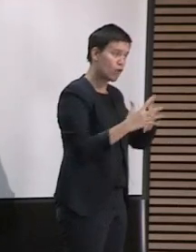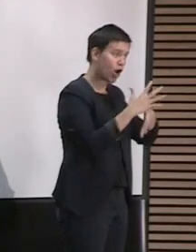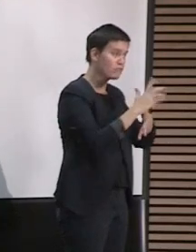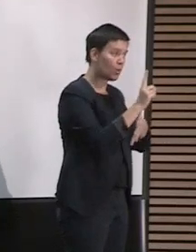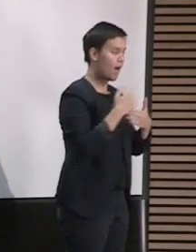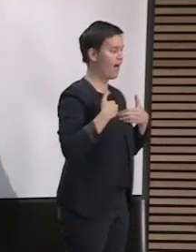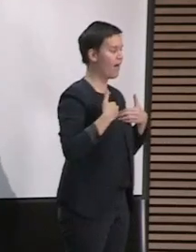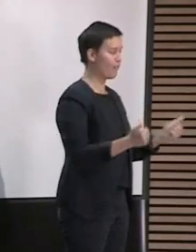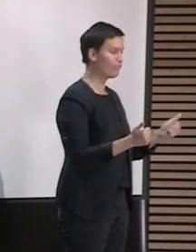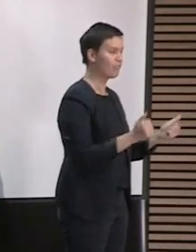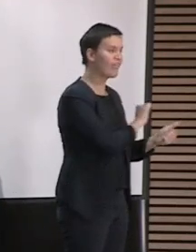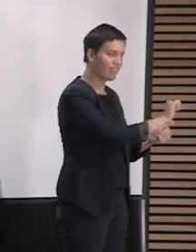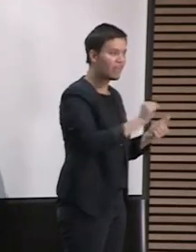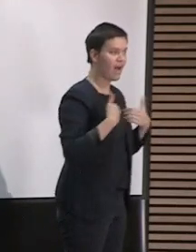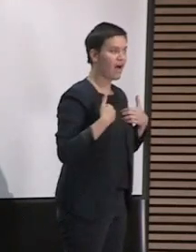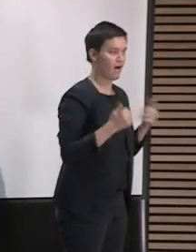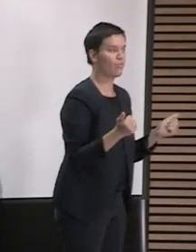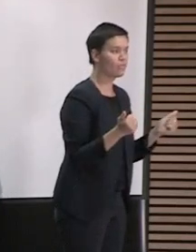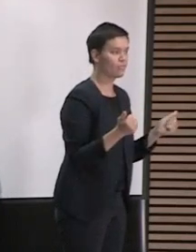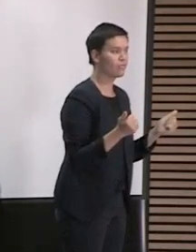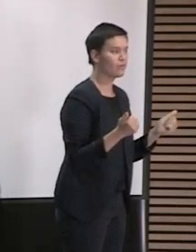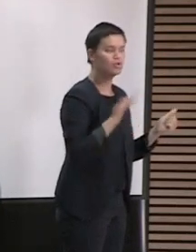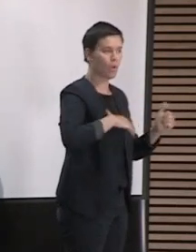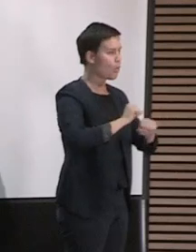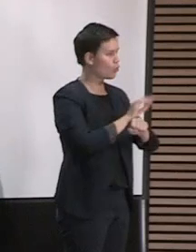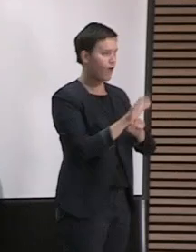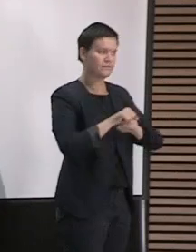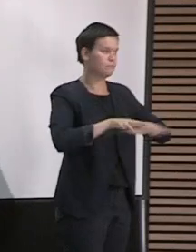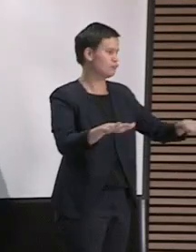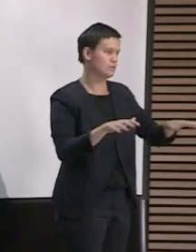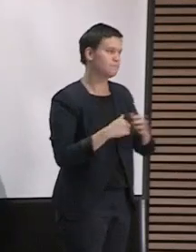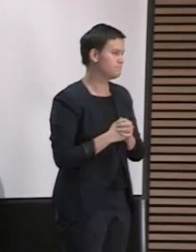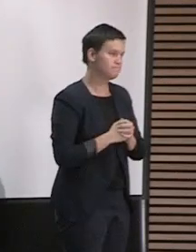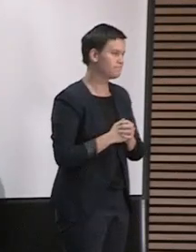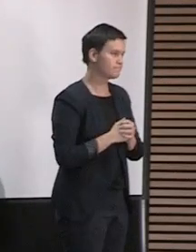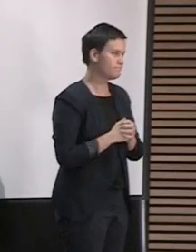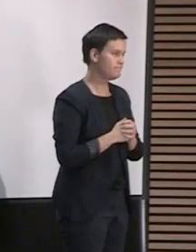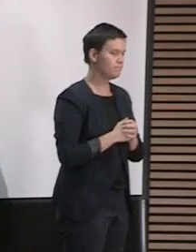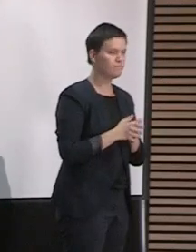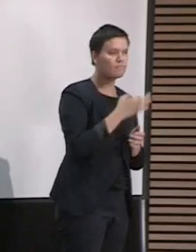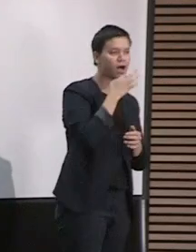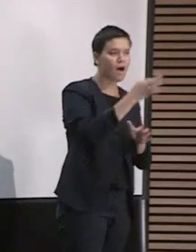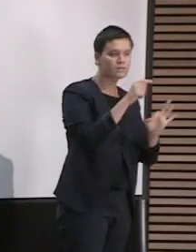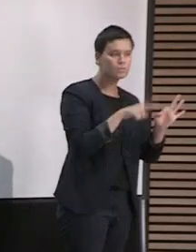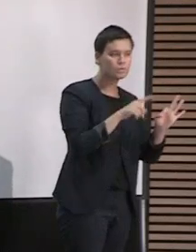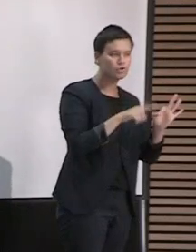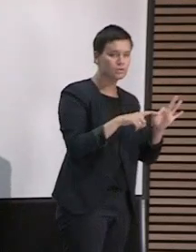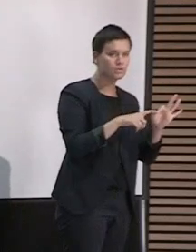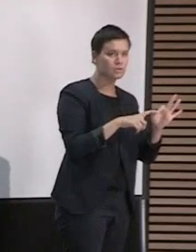He aha taku e taea e taurangi ai ki te tangata i roto Niu Tireni, mena he pai te whakamatau, ka tiakina ratau.